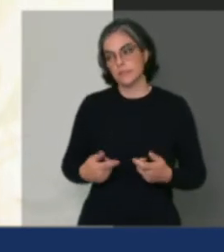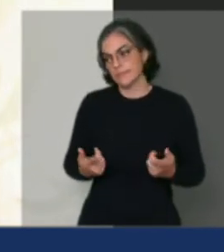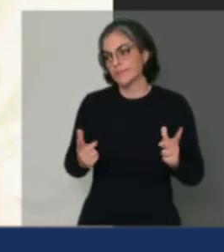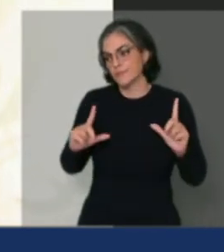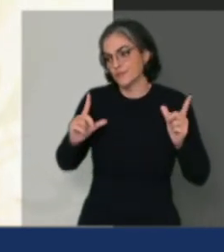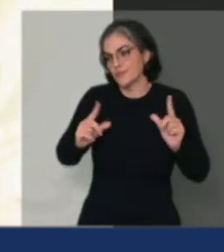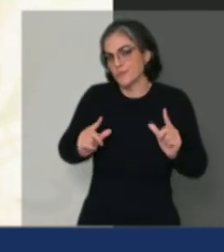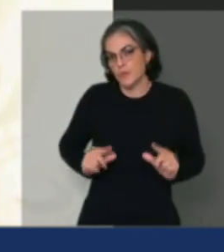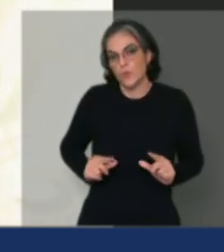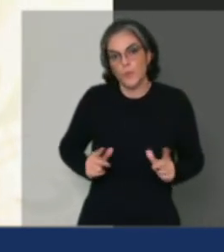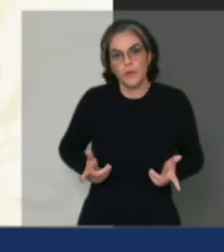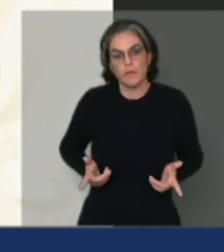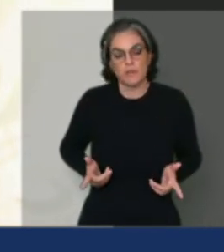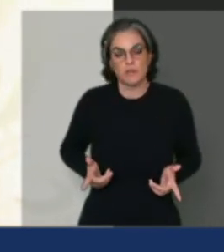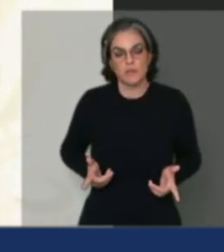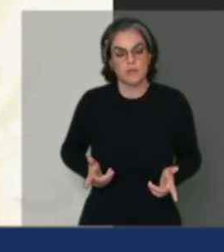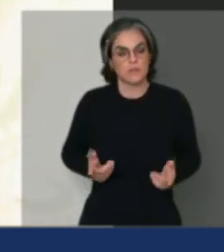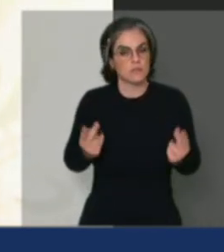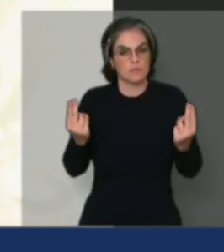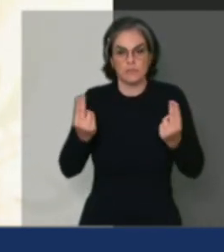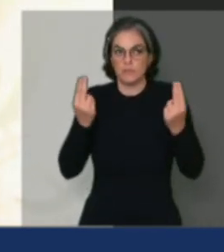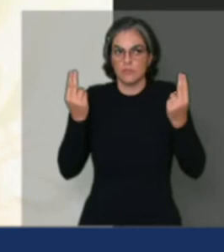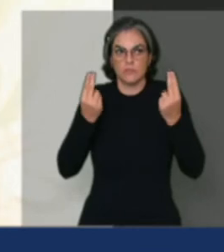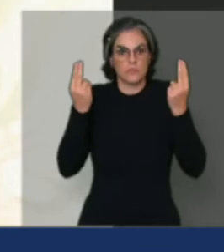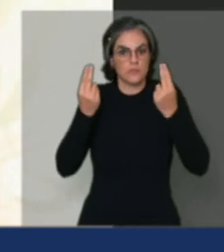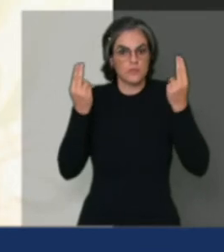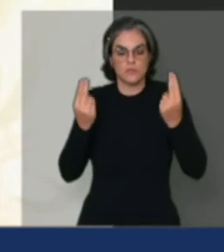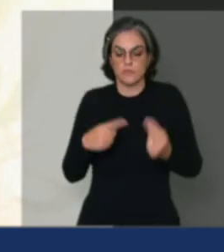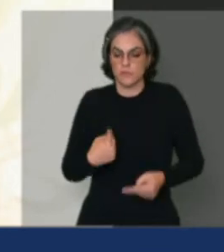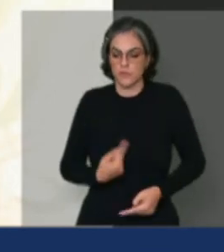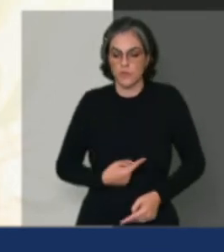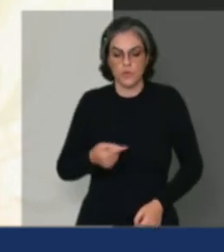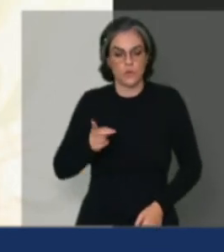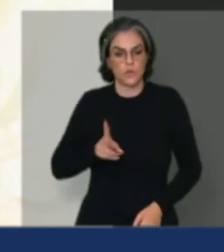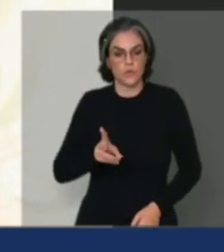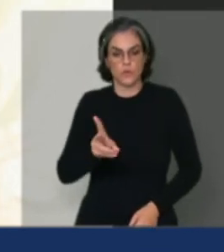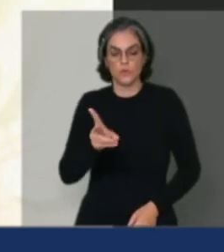NÃO TEM CABIMENTO NENHUM, NÓS CONTINUARMOS COM A AGÊ NCIA, COM EMPRESA DOS CORREIOS E TELEGRÁFOS NÉ , EMPRESA